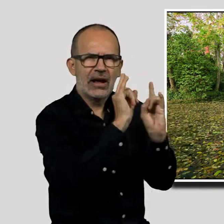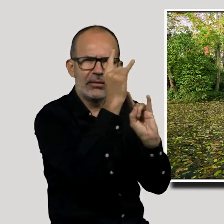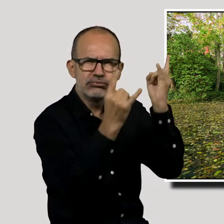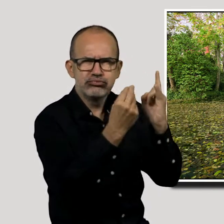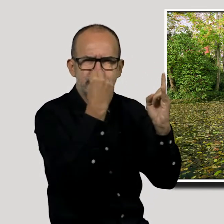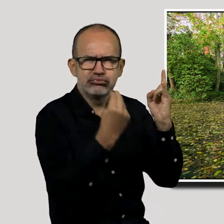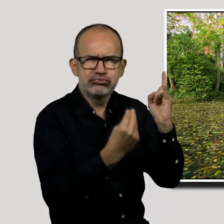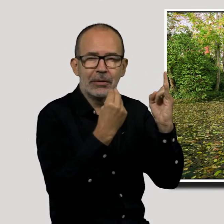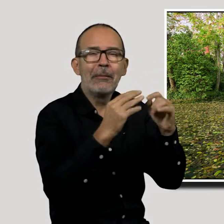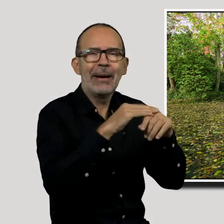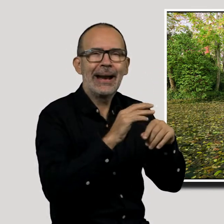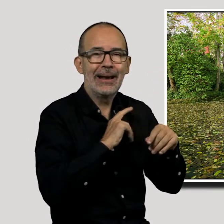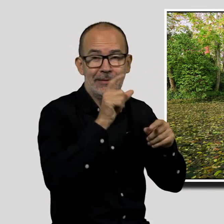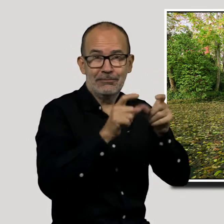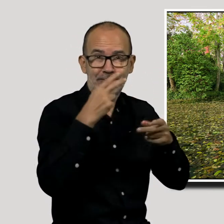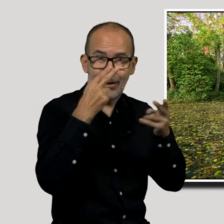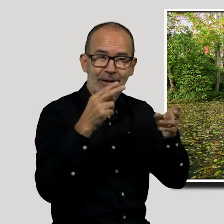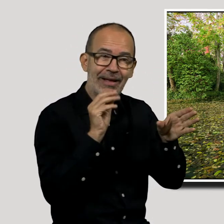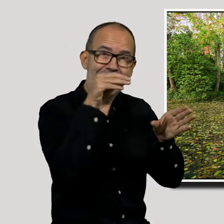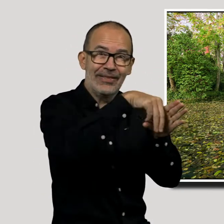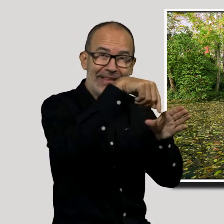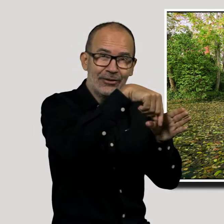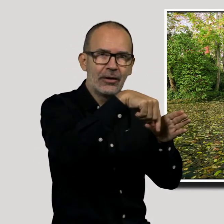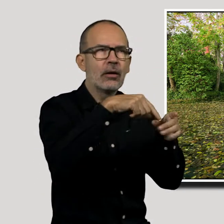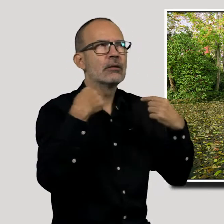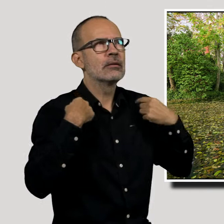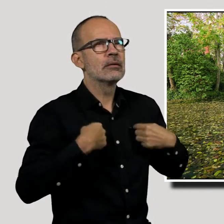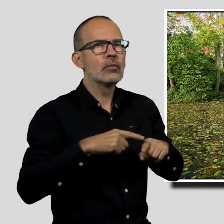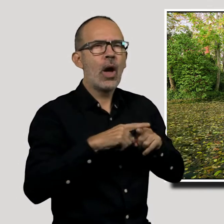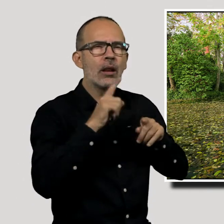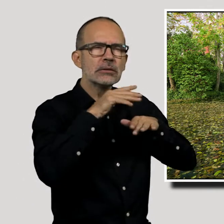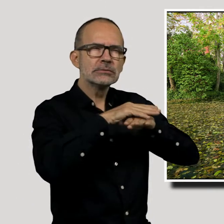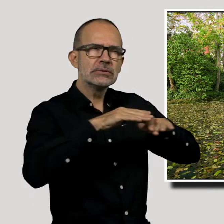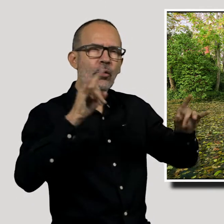i gaudi públic dins el brogit urbà.